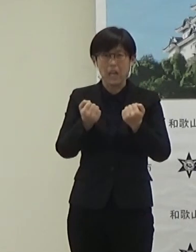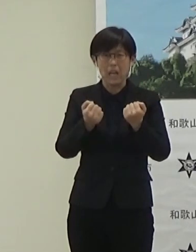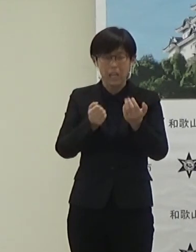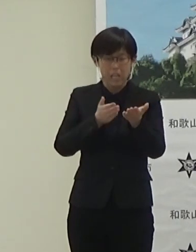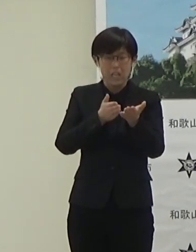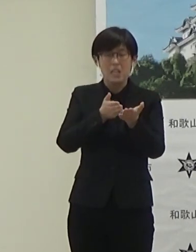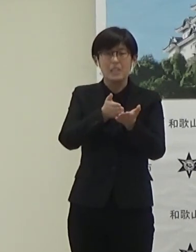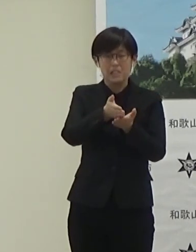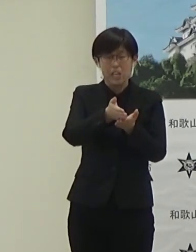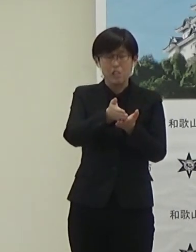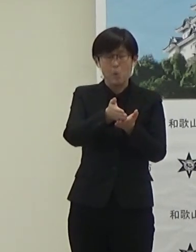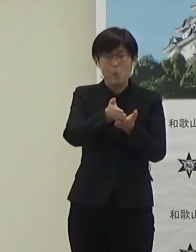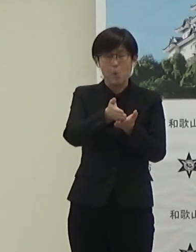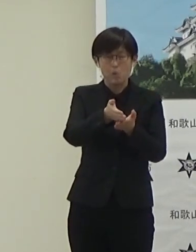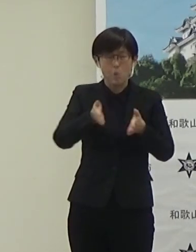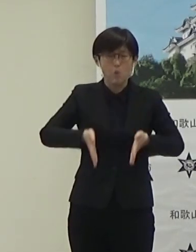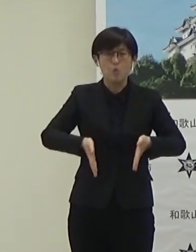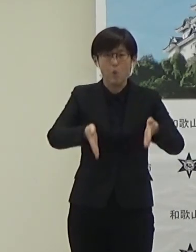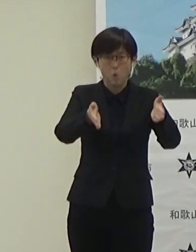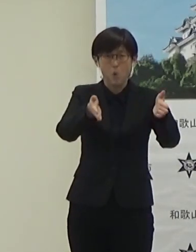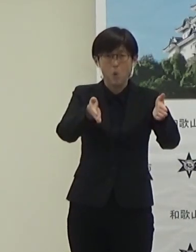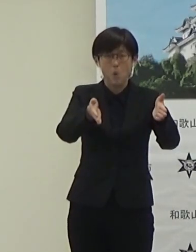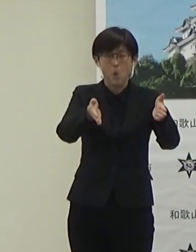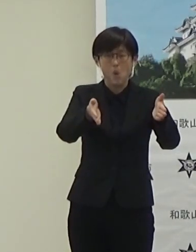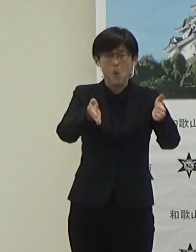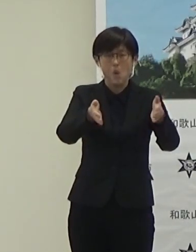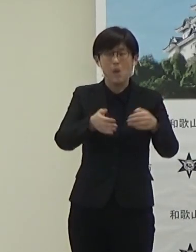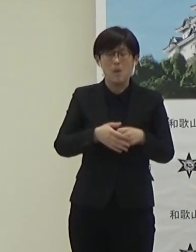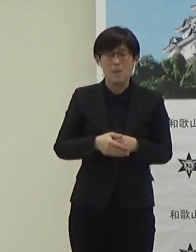と思ってます 自動車専用道路だったら